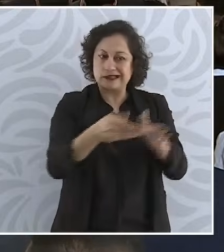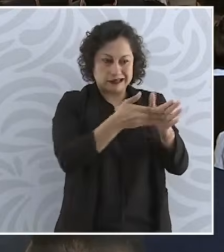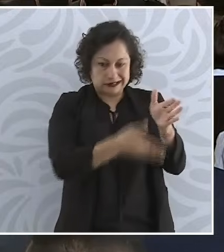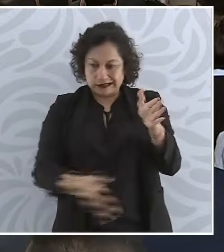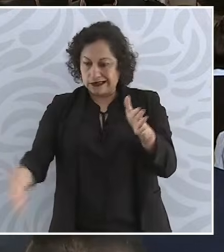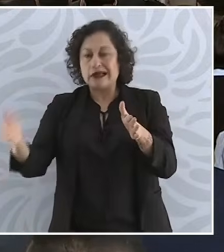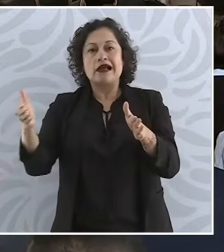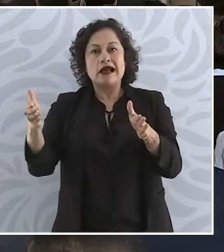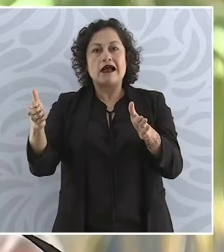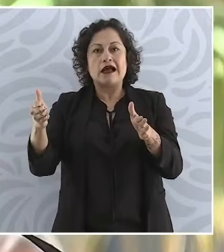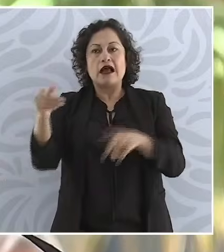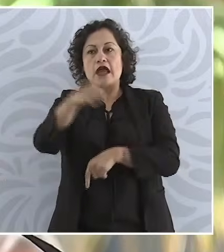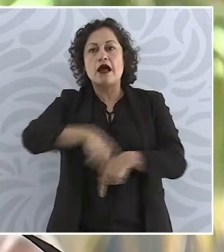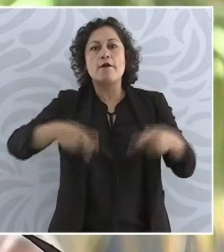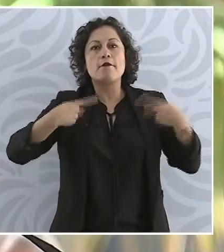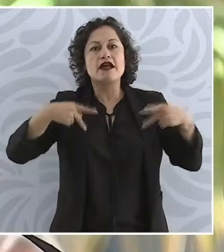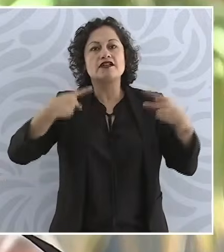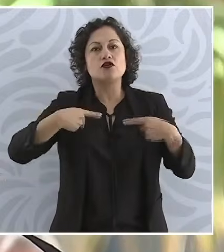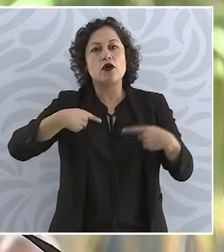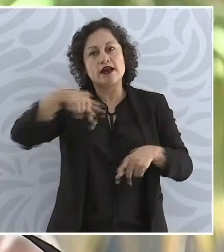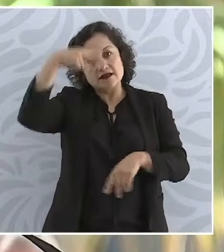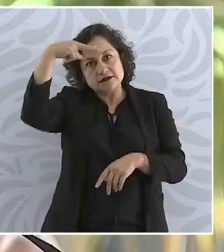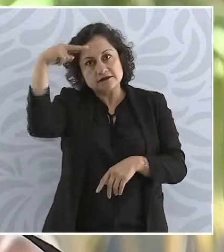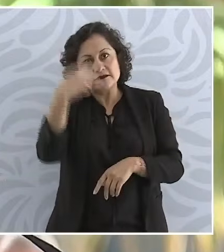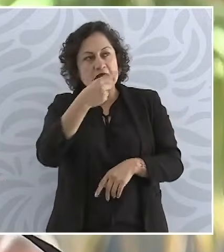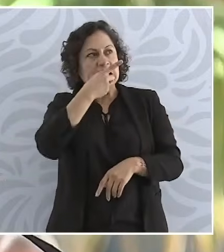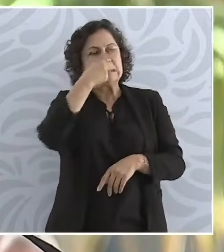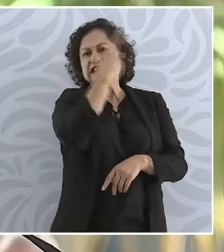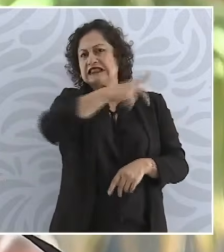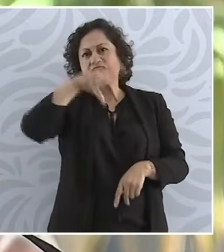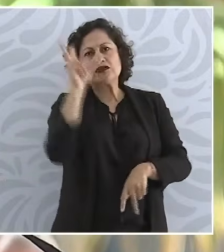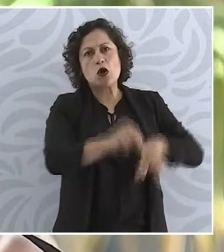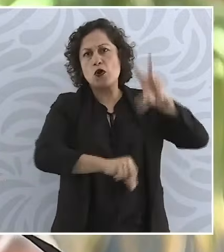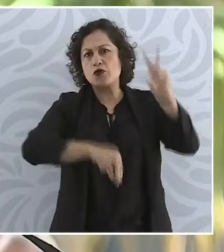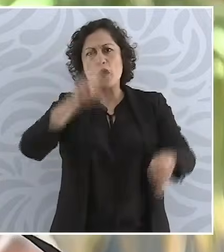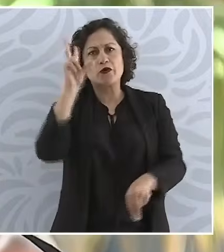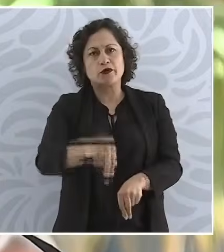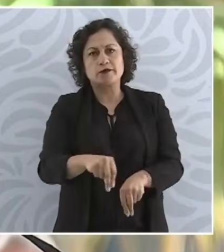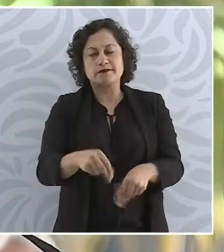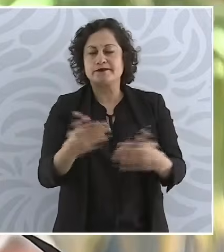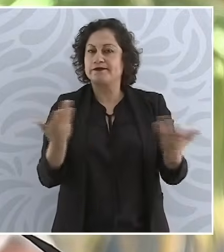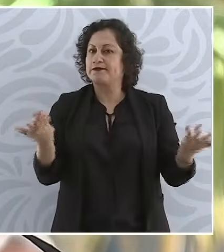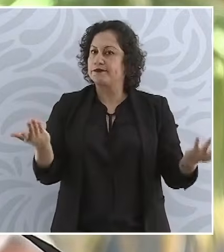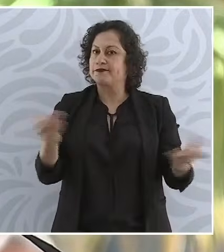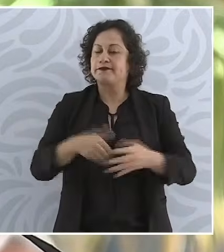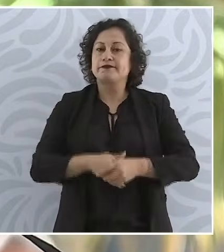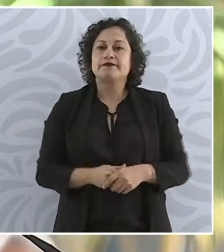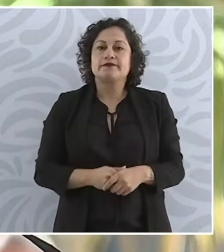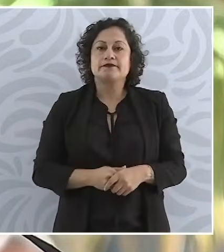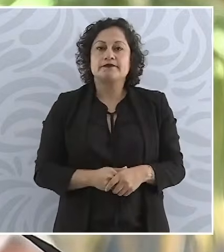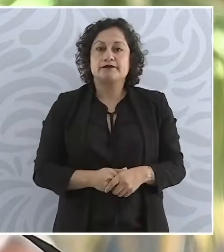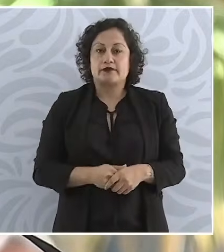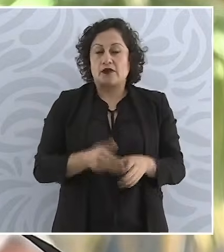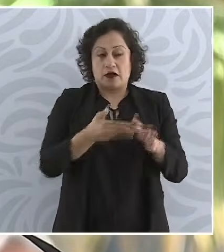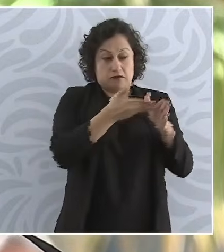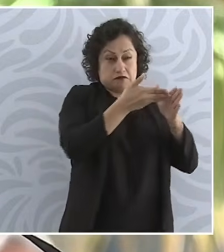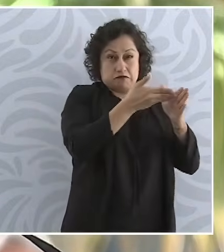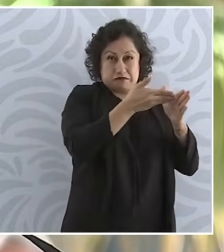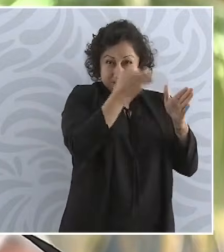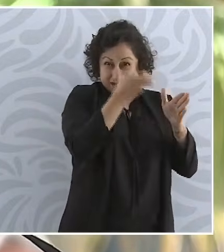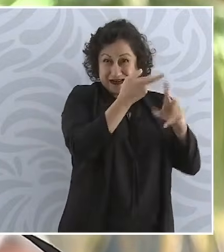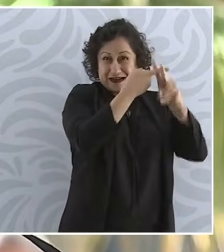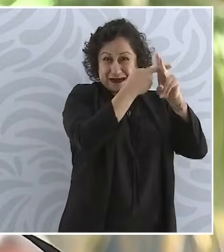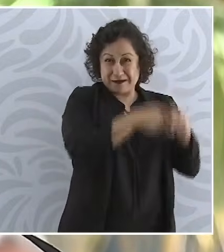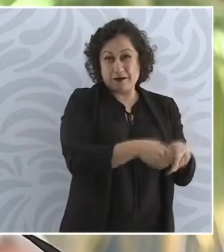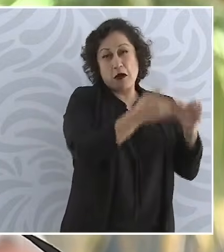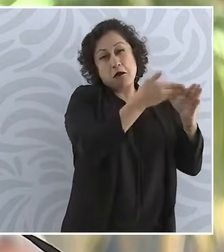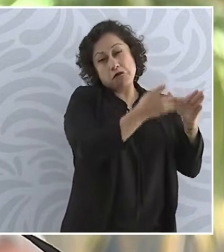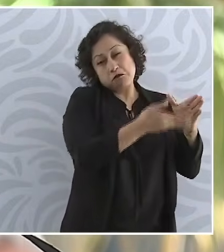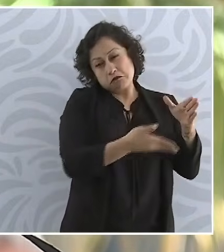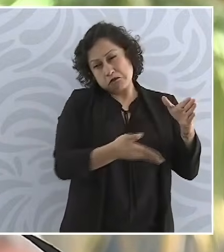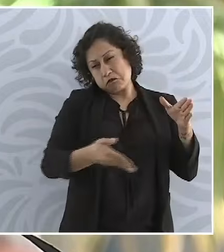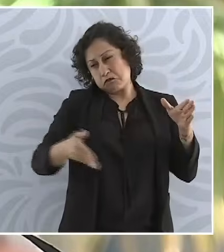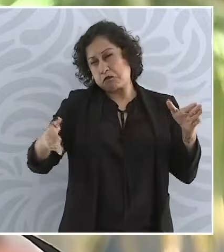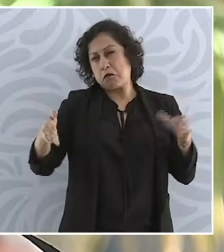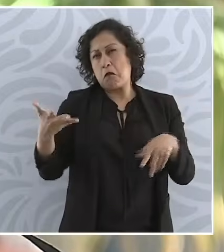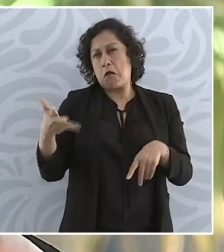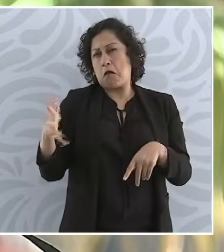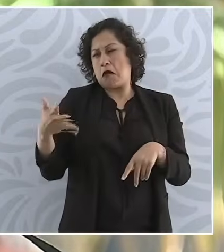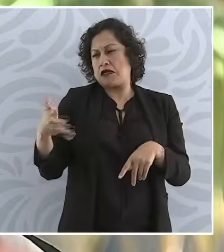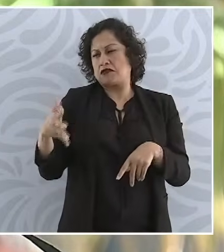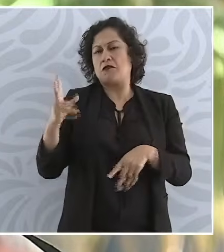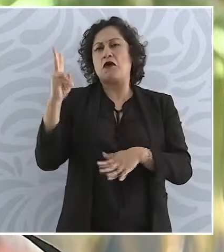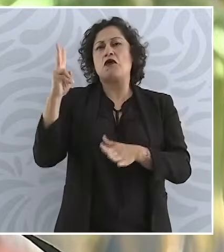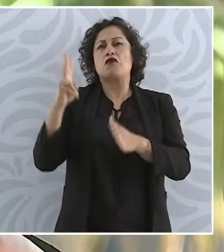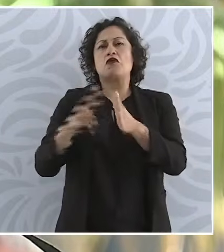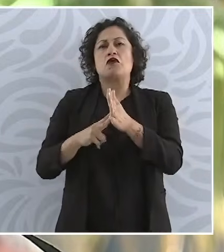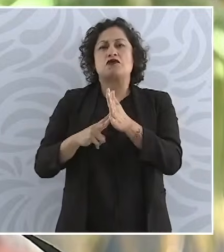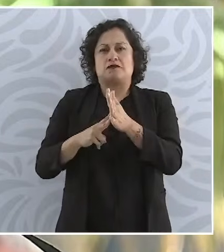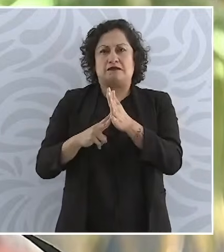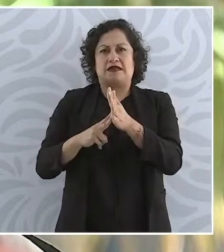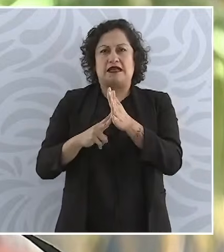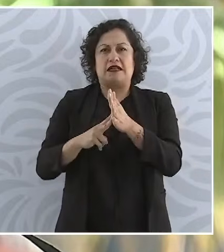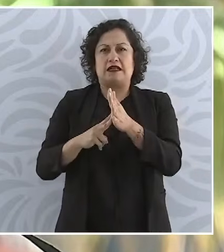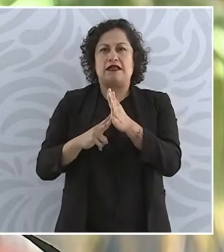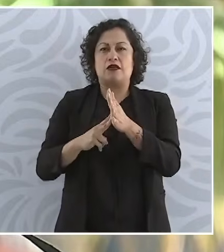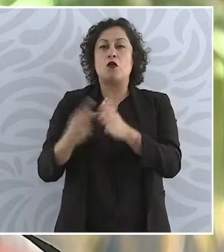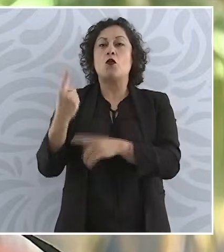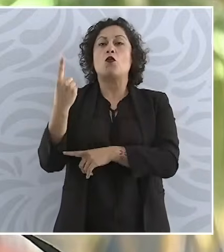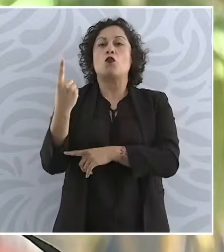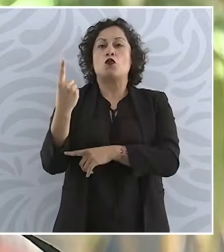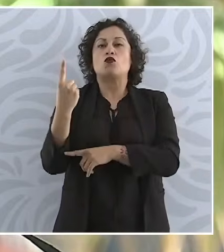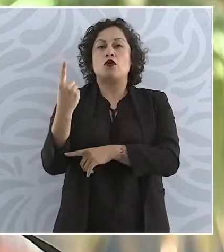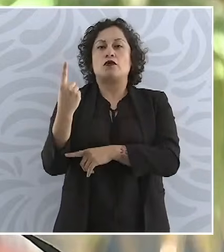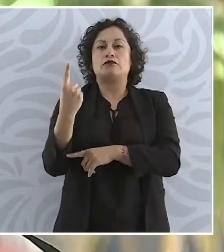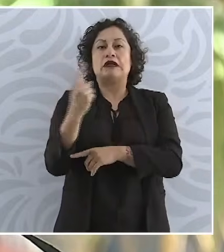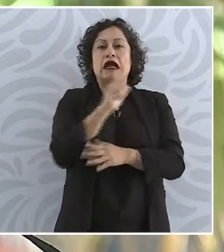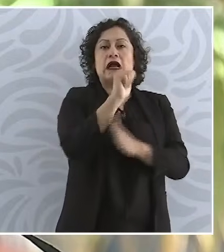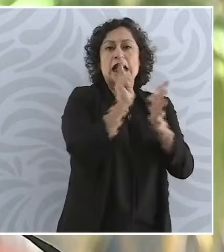mismo de aquella época a por lo menos el año 2000 se cambiaron diversas leyes no pudo cambiarse La